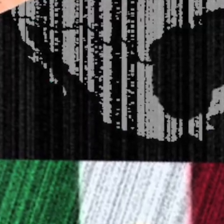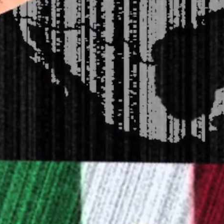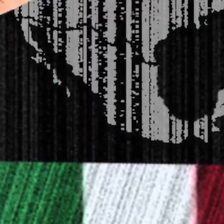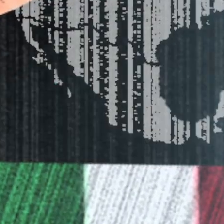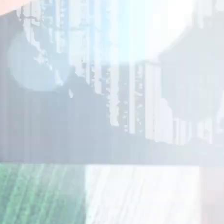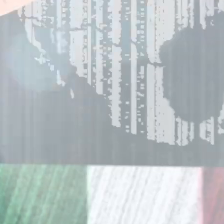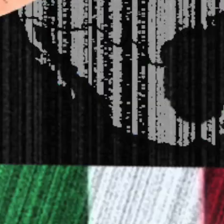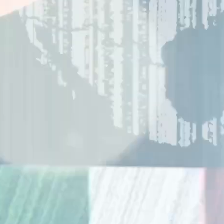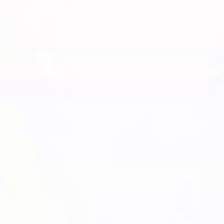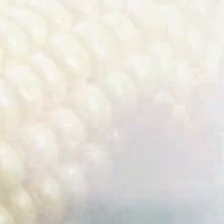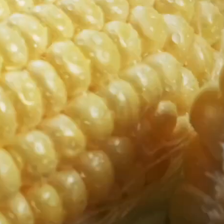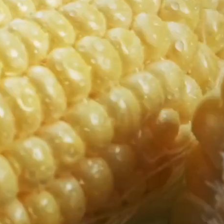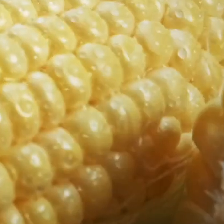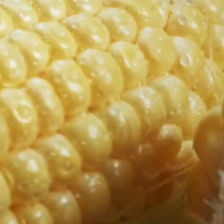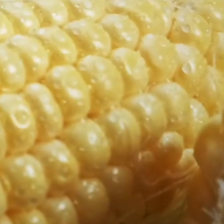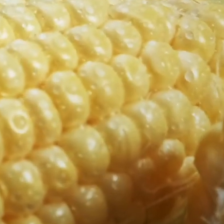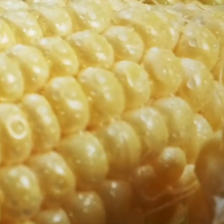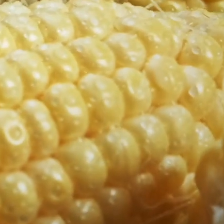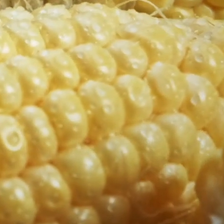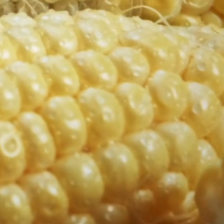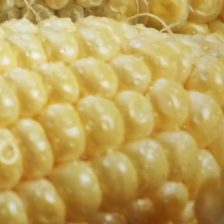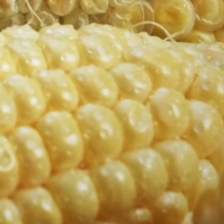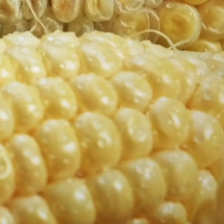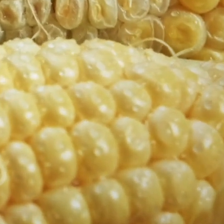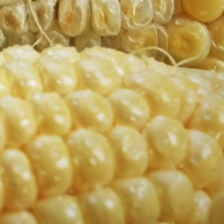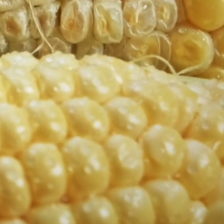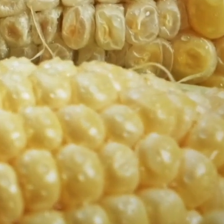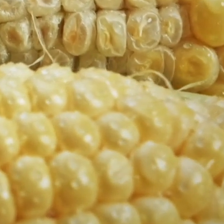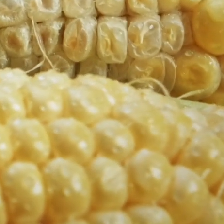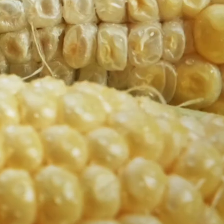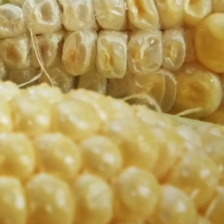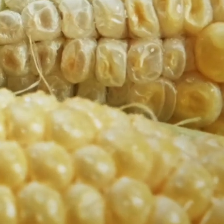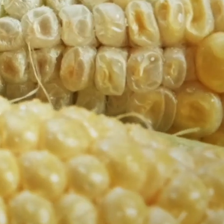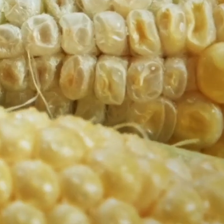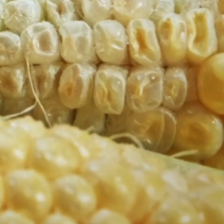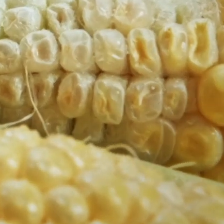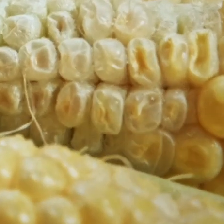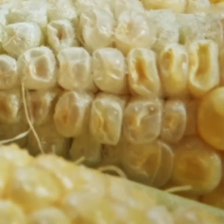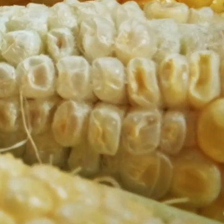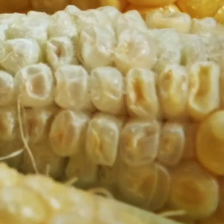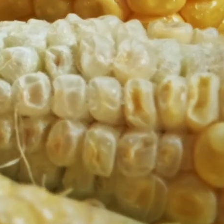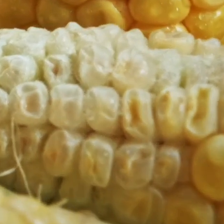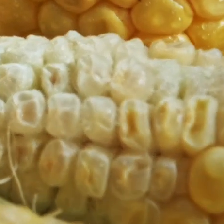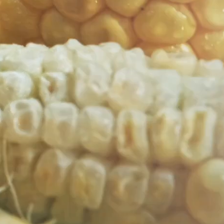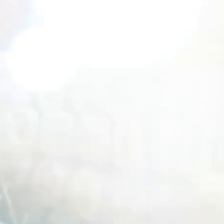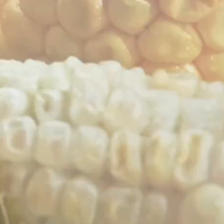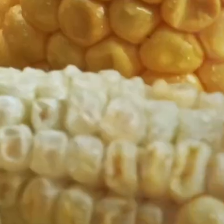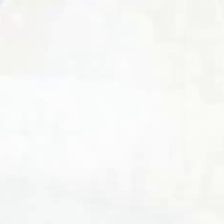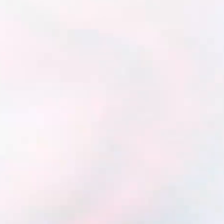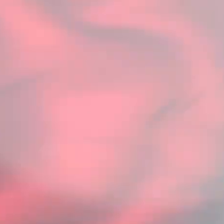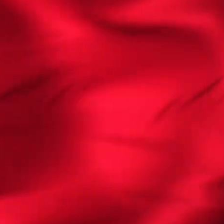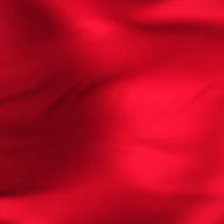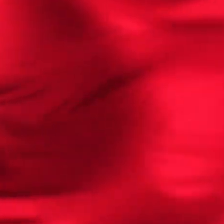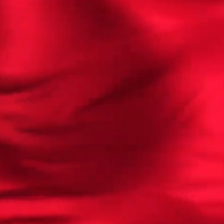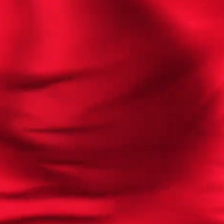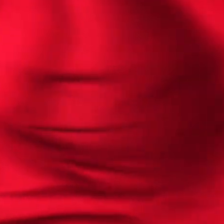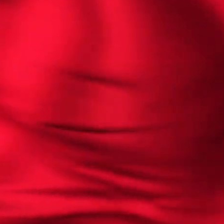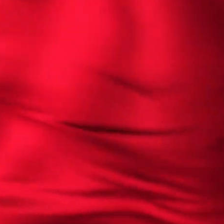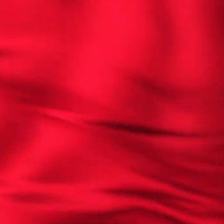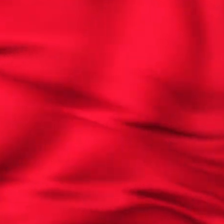sobre las medidas relacionadas con el maíz genéticamente modificado actualmente México